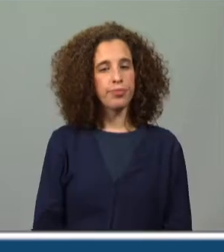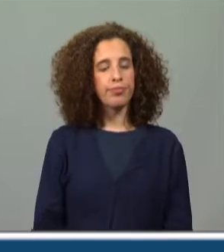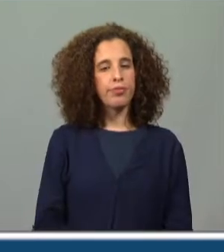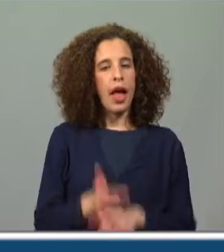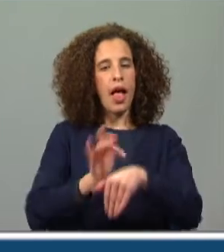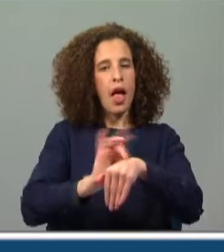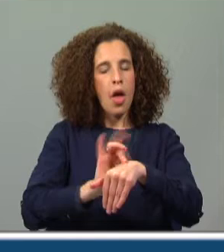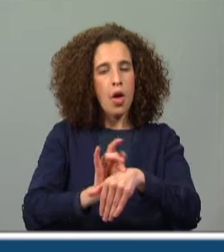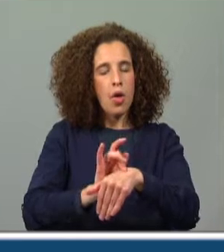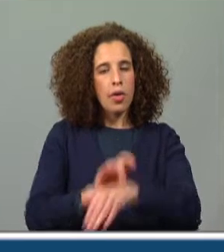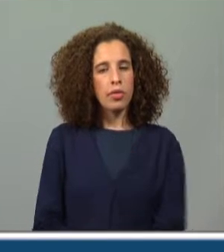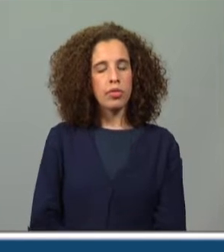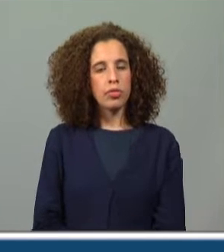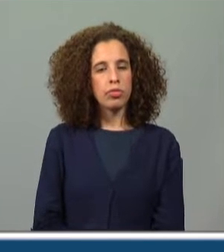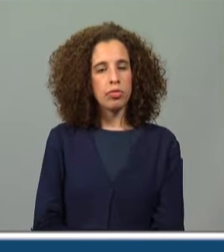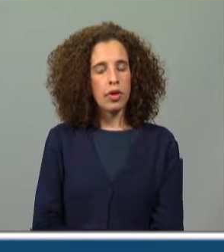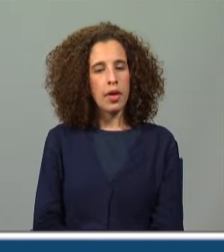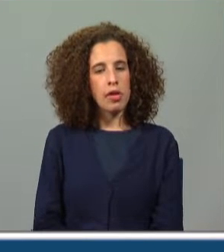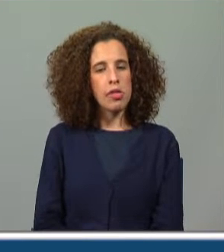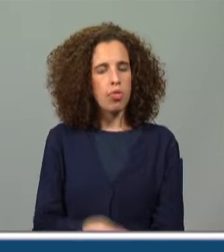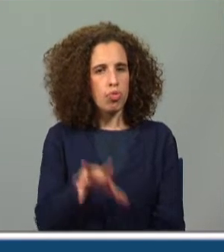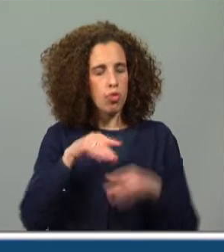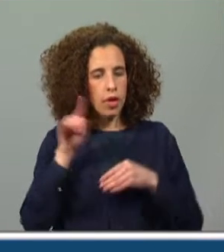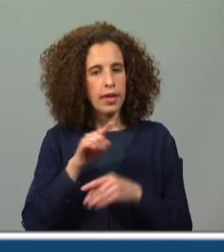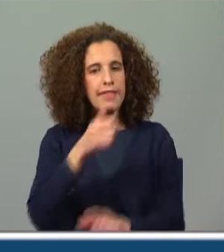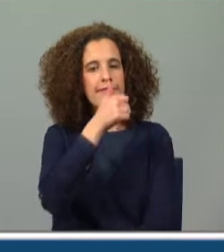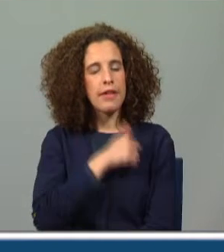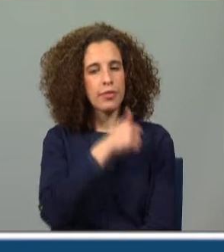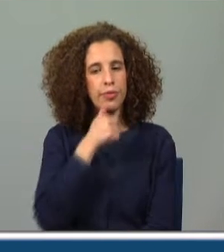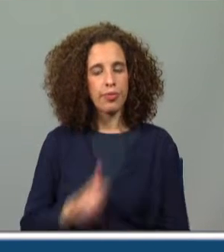sensibilidade e uma resignação de certa forma perante esse sofrimento a 敏感和一定的順從面對這種苦難的方式